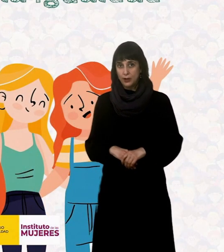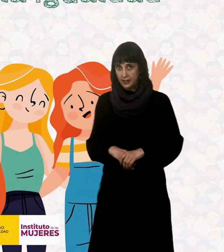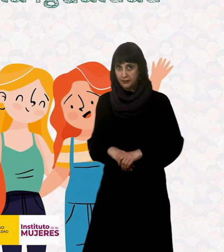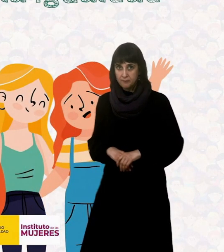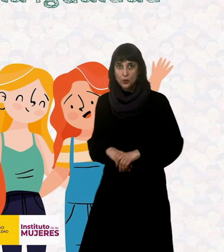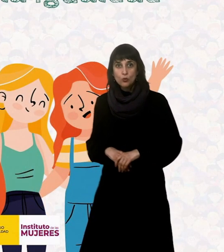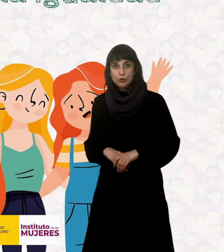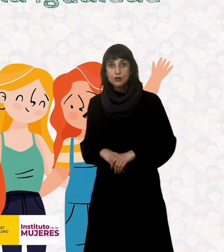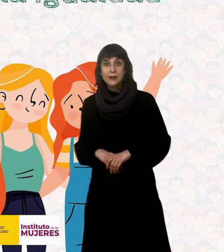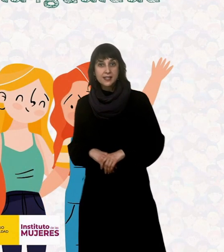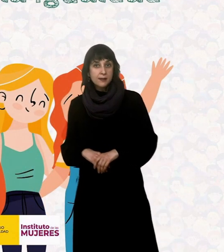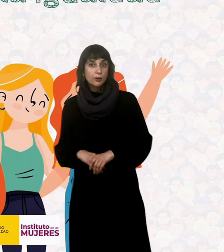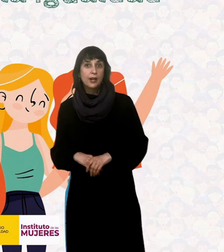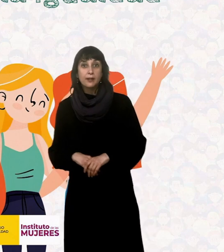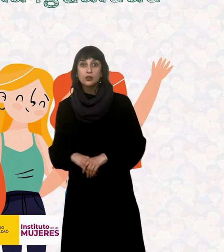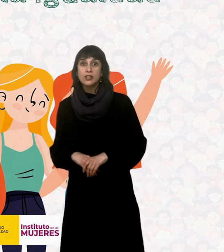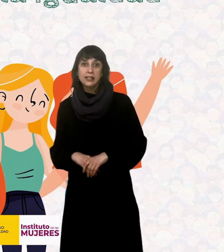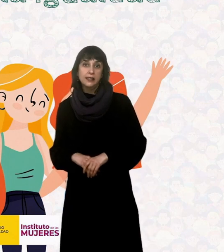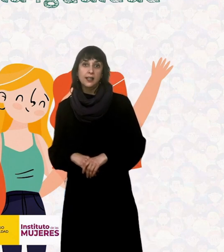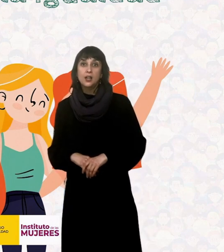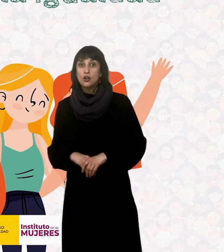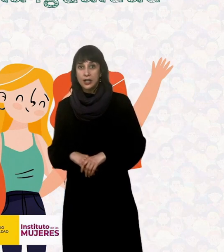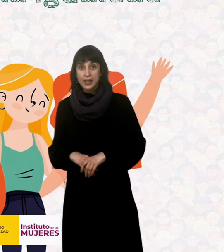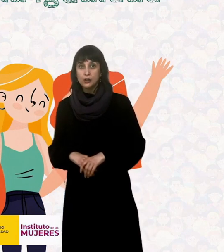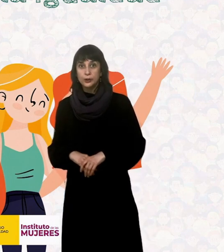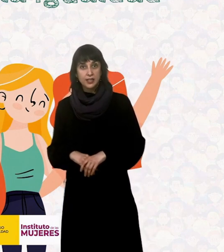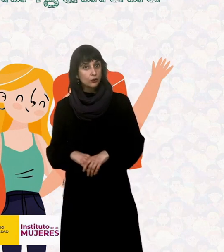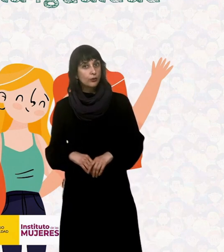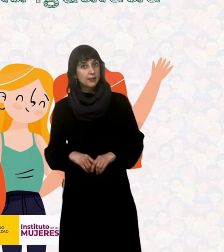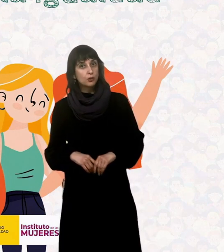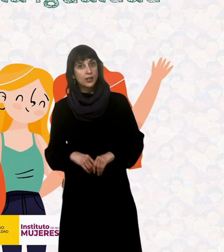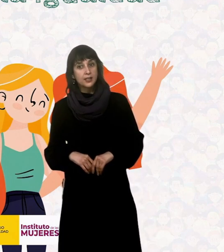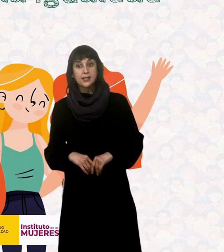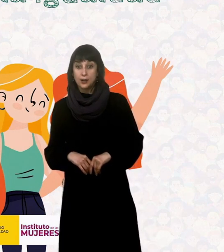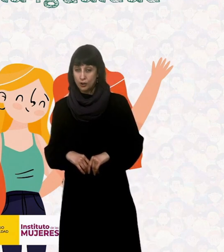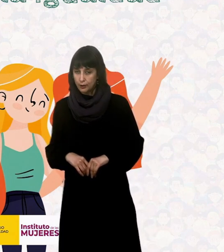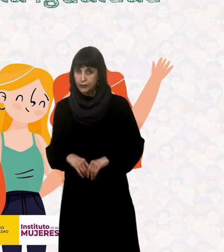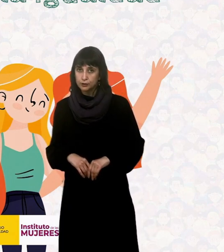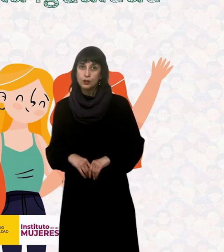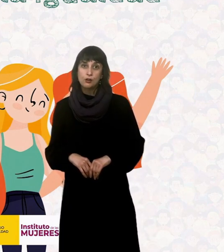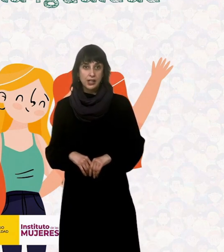un curso masivo abierto y en línea organizado por el Instituto de las Mujeres y en colaboración con el INTEF.